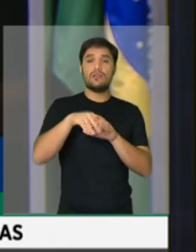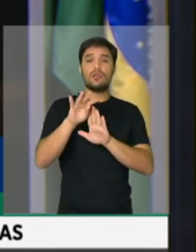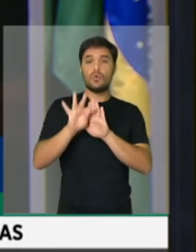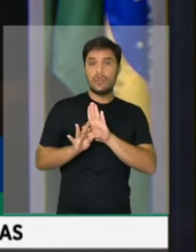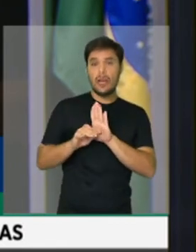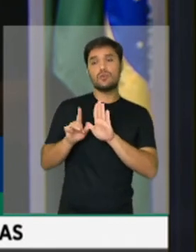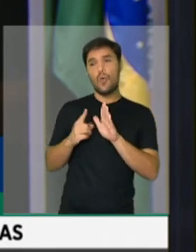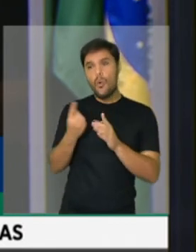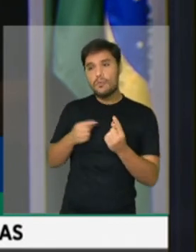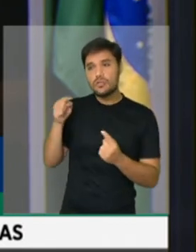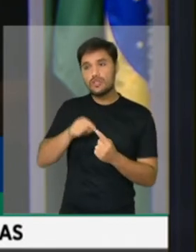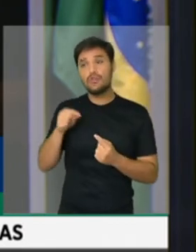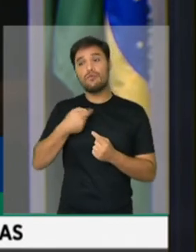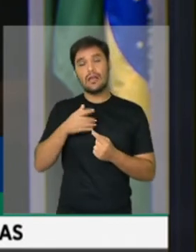QUE EXPANDE POSSÍVEIS